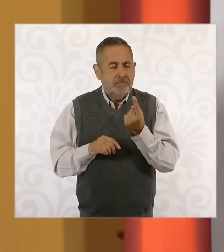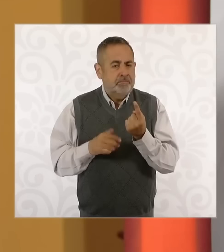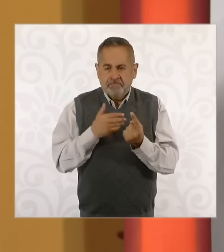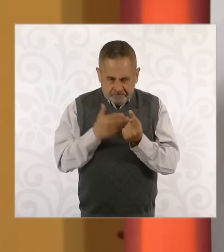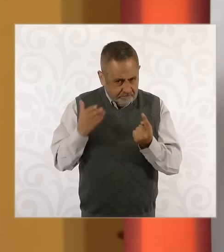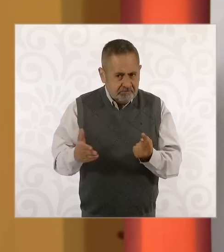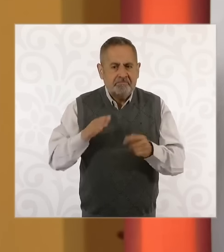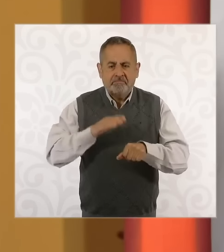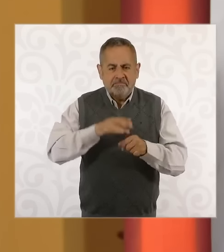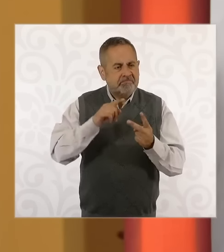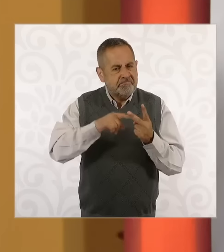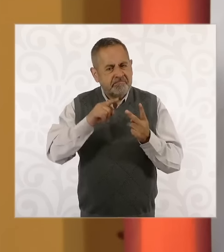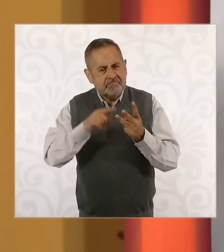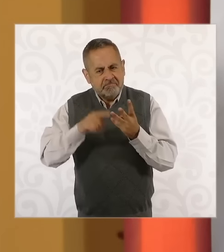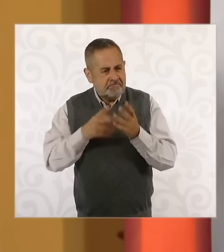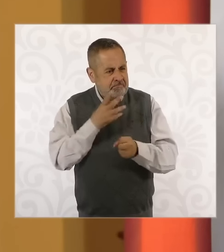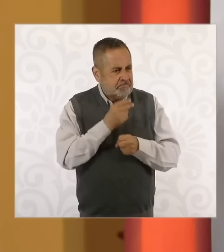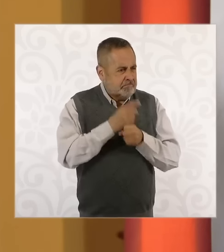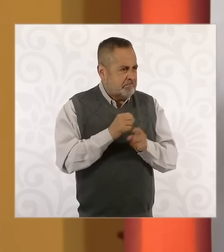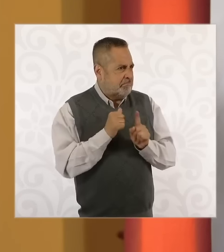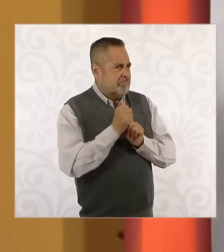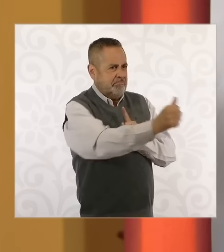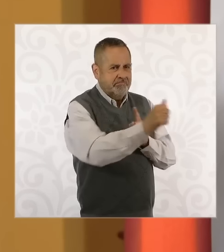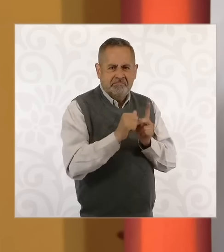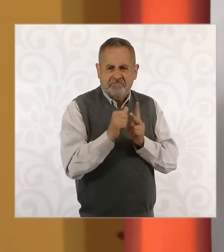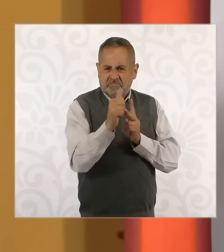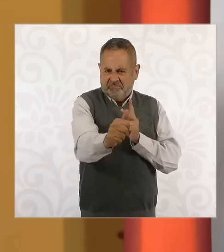que hoy existe, vamos a aprovechar cierta capacidad que existía, que no estaba en uso,